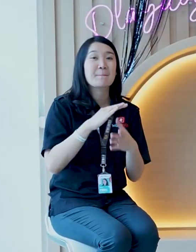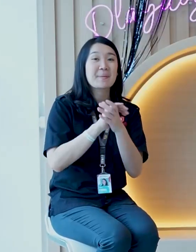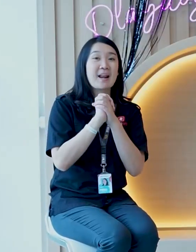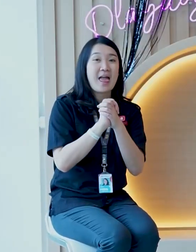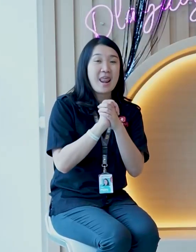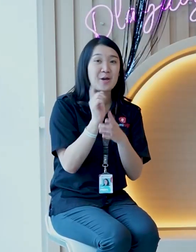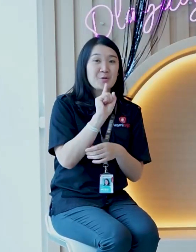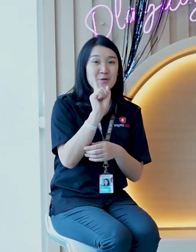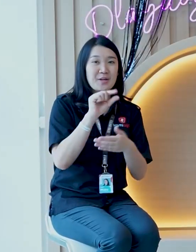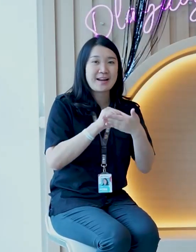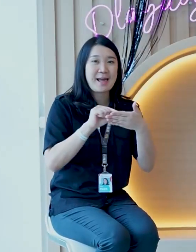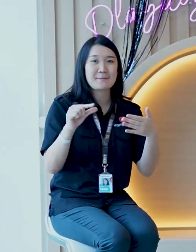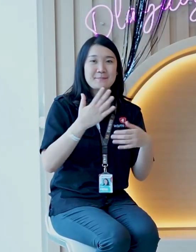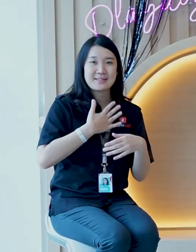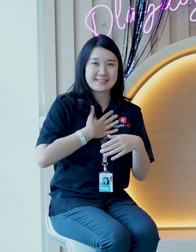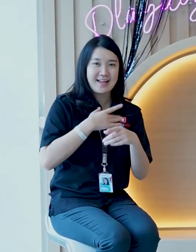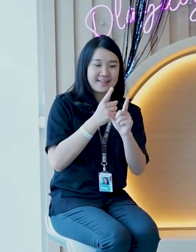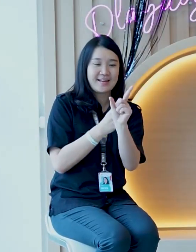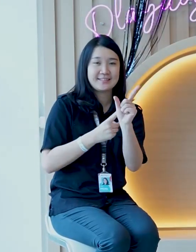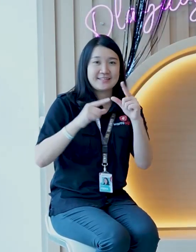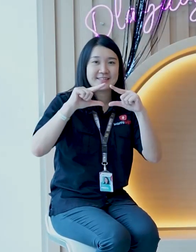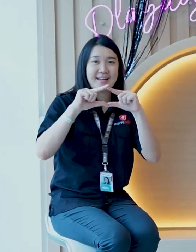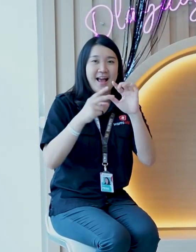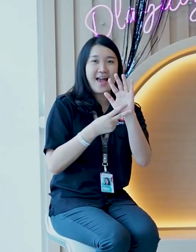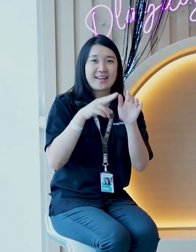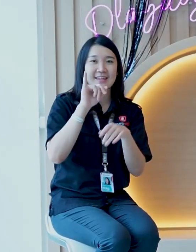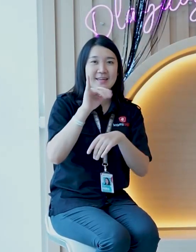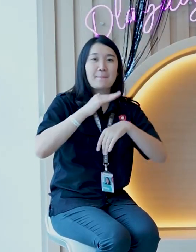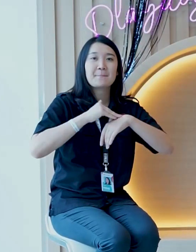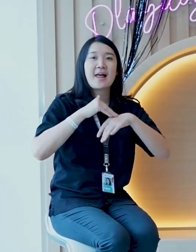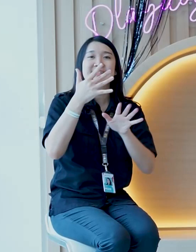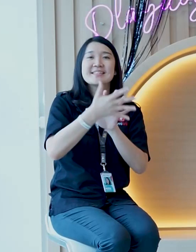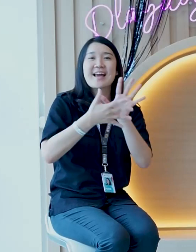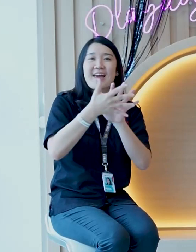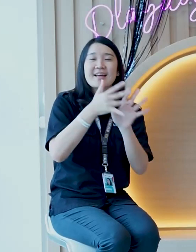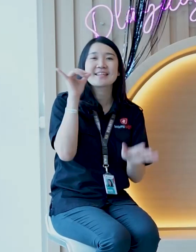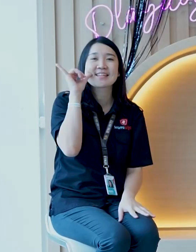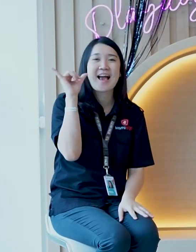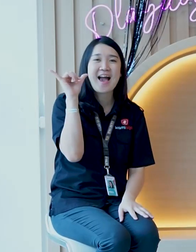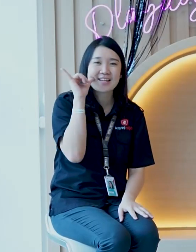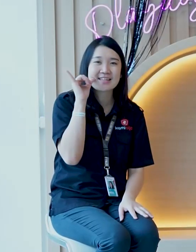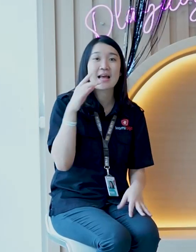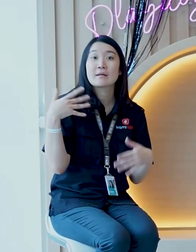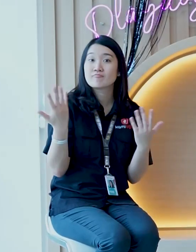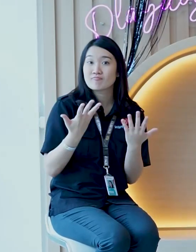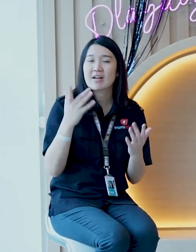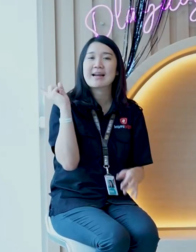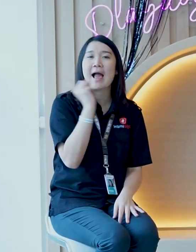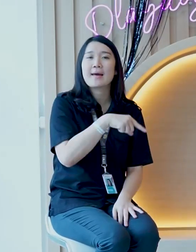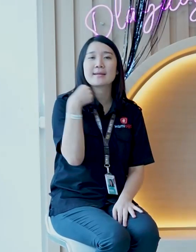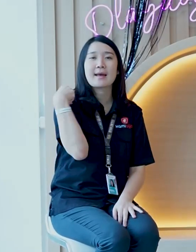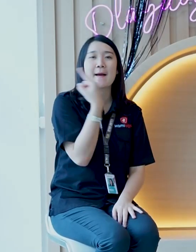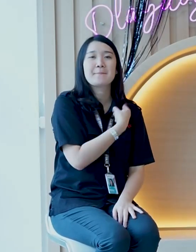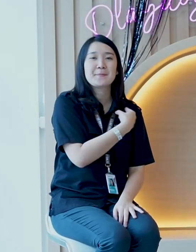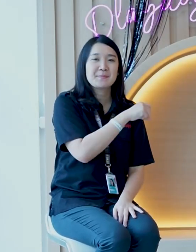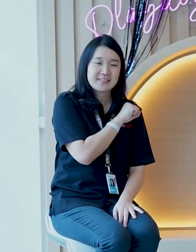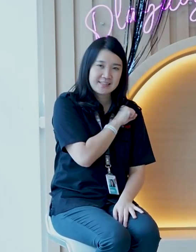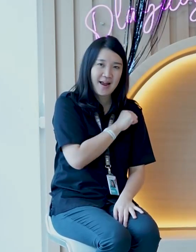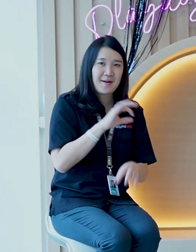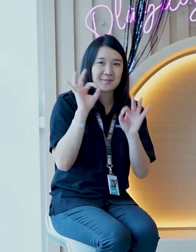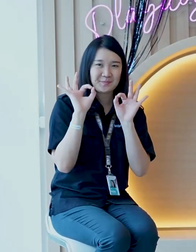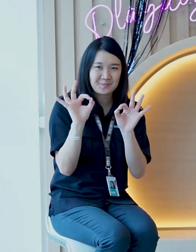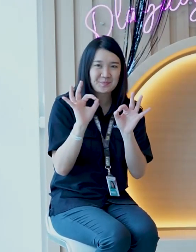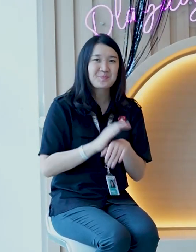Halo saya Yani dari KamiBijak, isyarat panggilan seperti ini.